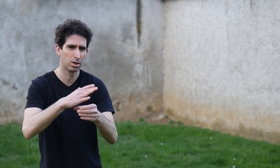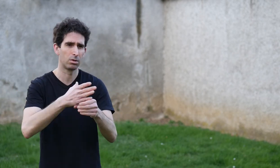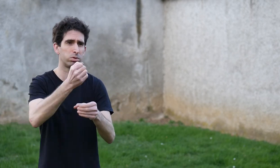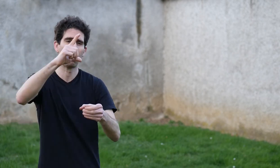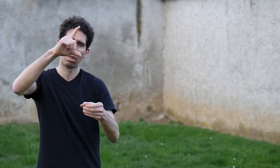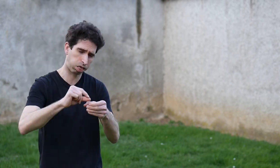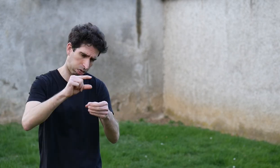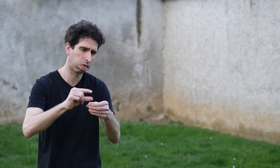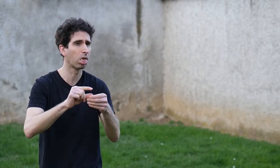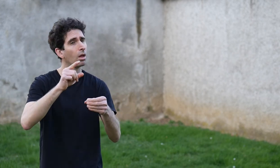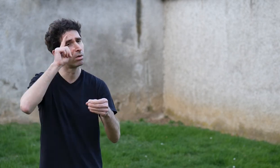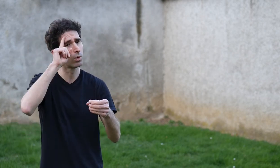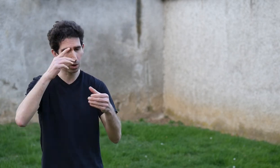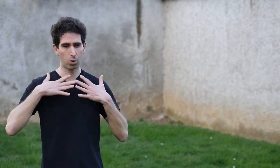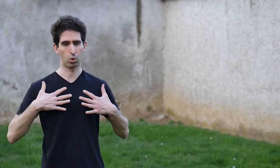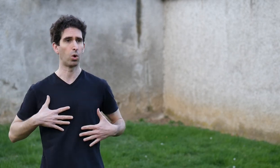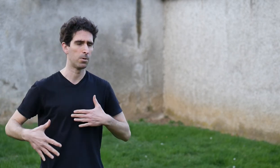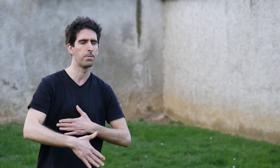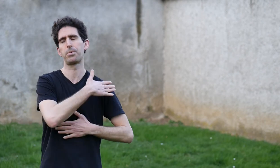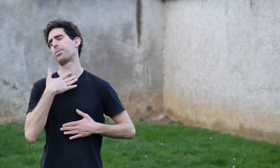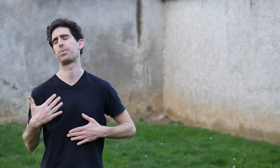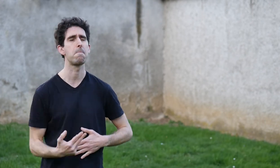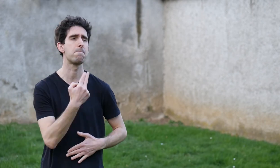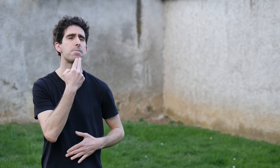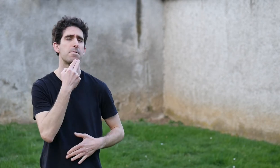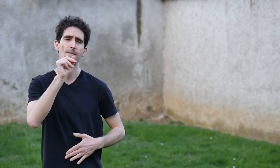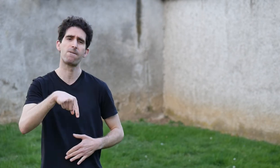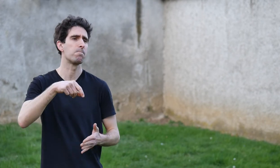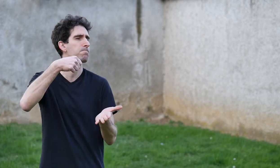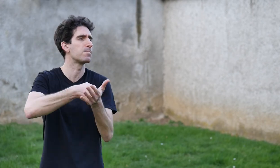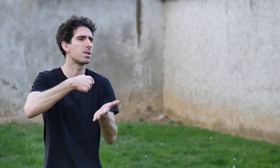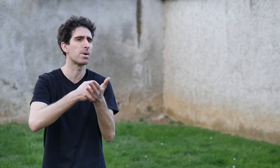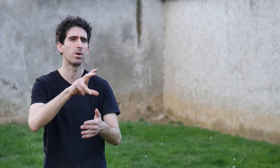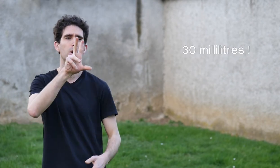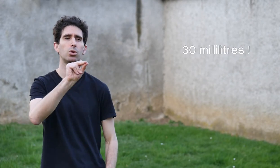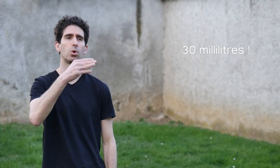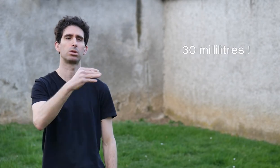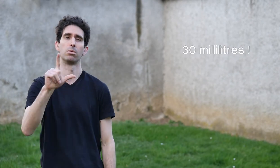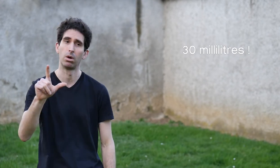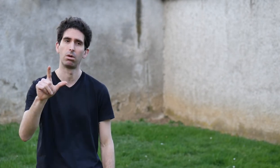la bouteille sera bien entamée car pour bien protéger tout le corps, il faut au moins 30 ml de crème solaire.